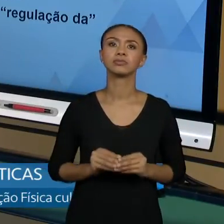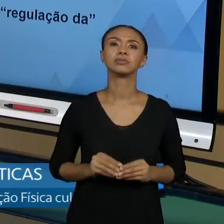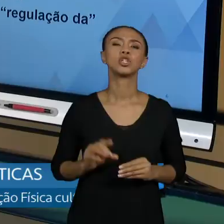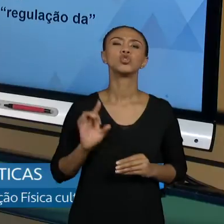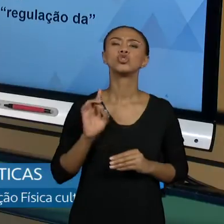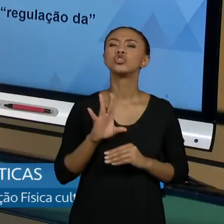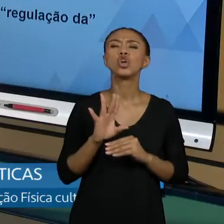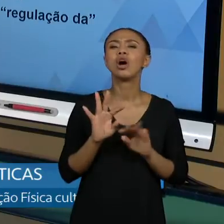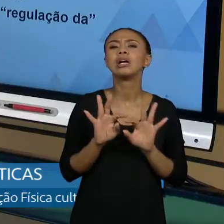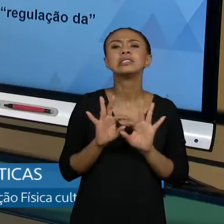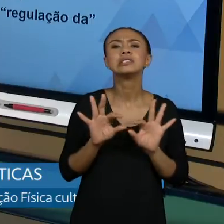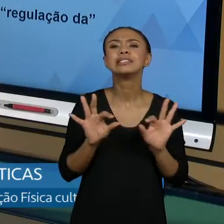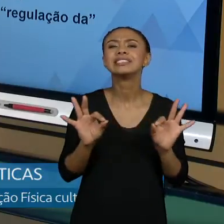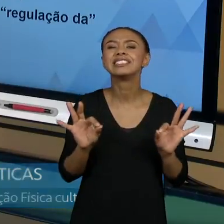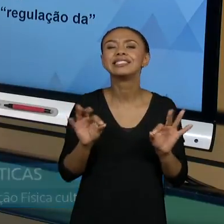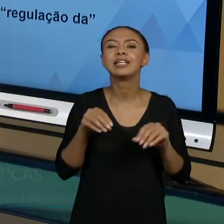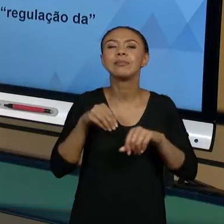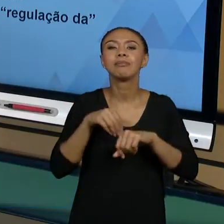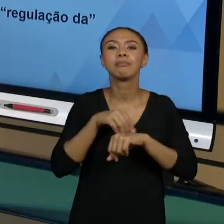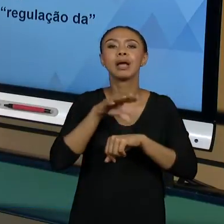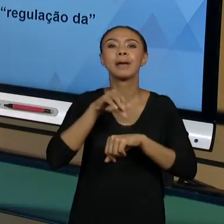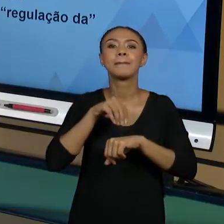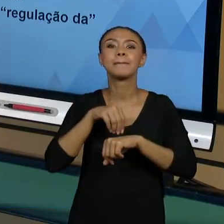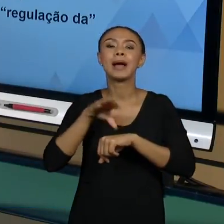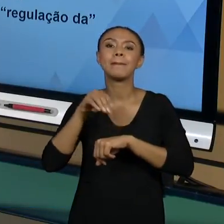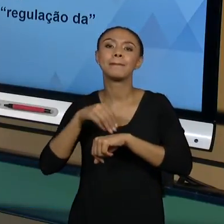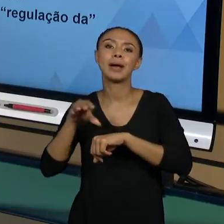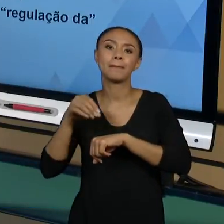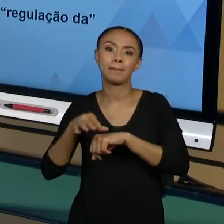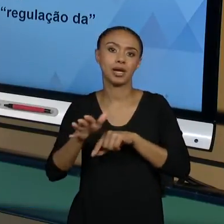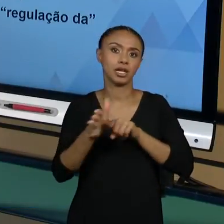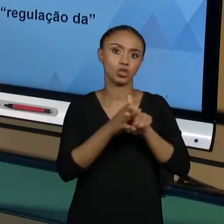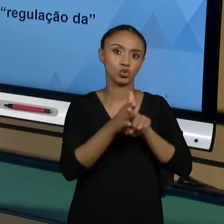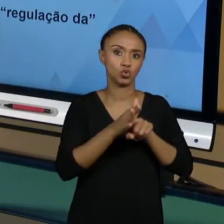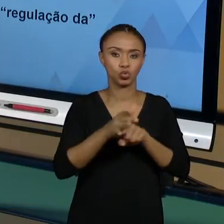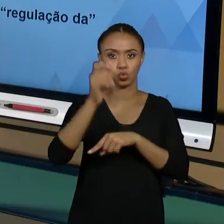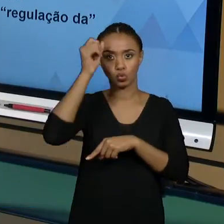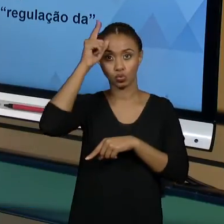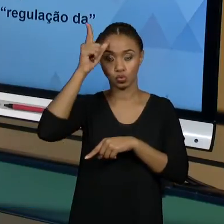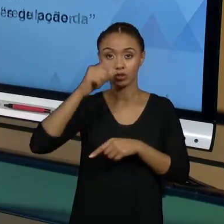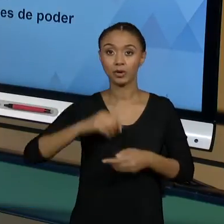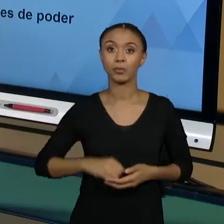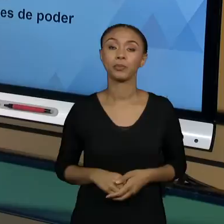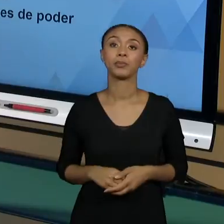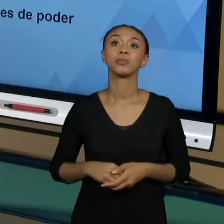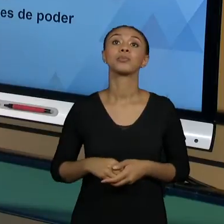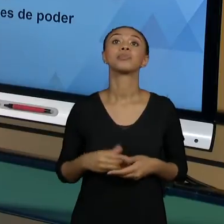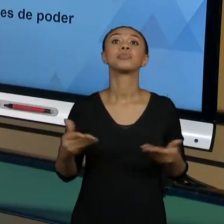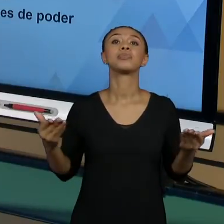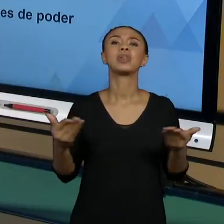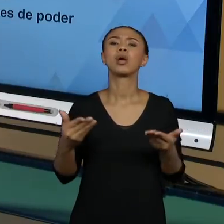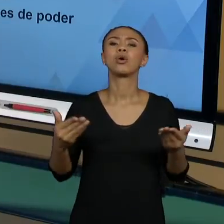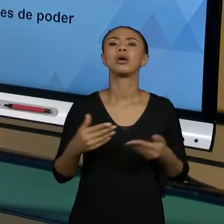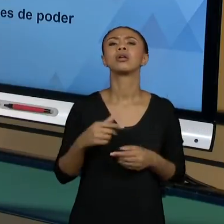GOTAS, ALGUMAS PÍLULAS DOS ESTUDOS CULTURAIS E VAMOS PASSAR AS CONTRIBUIÇÕES DO PÓS-